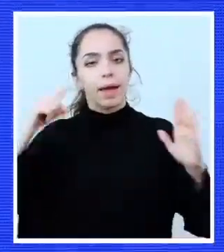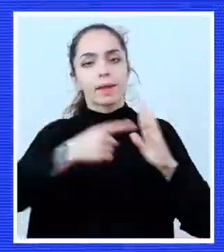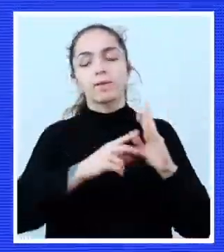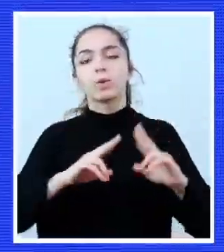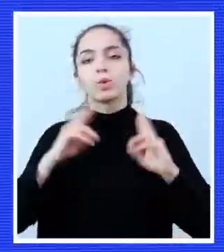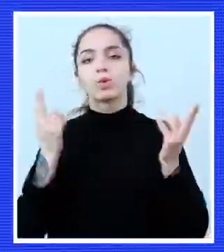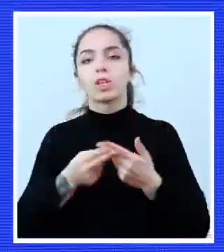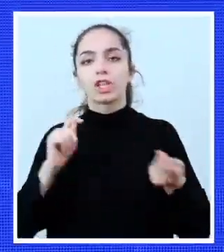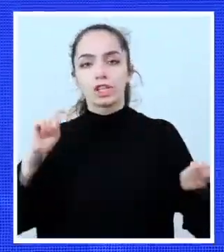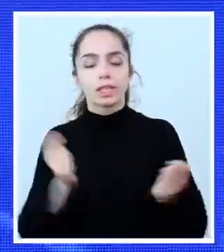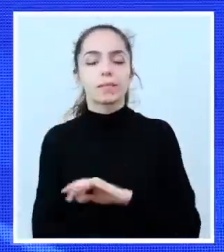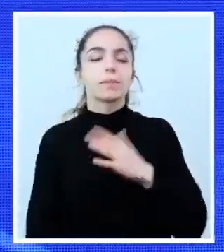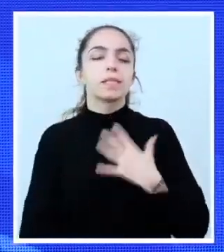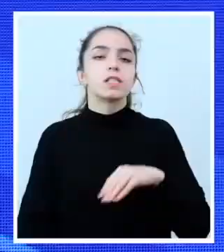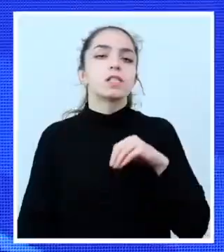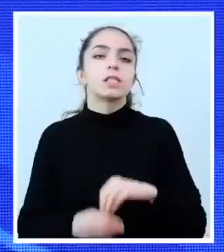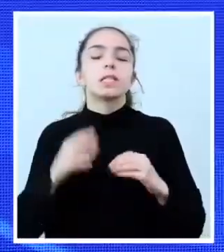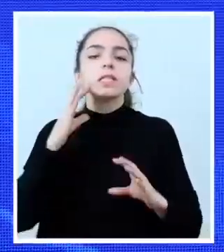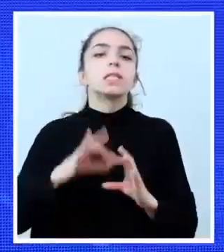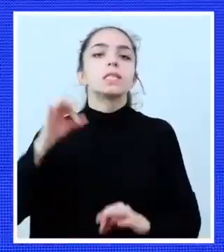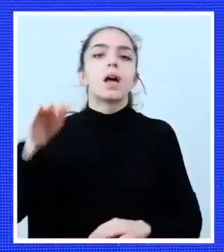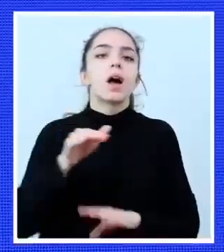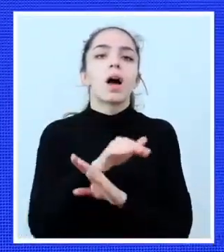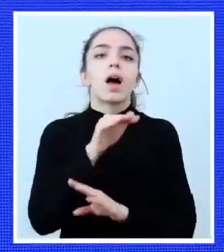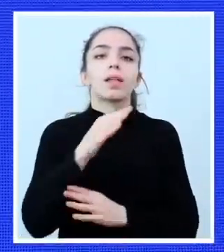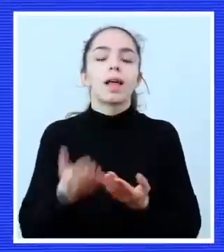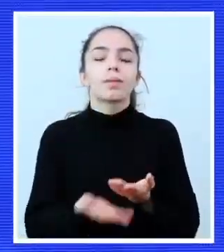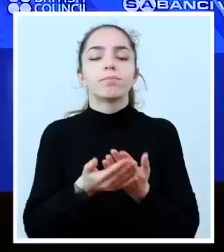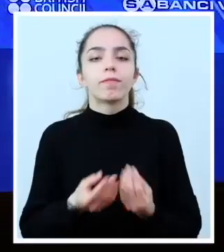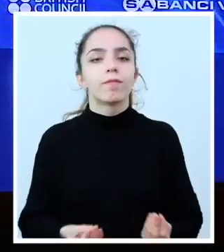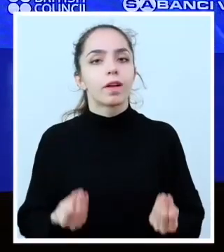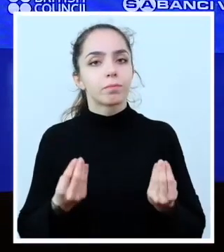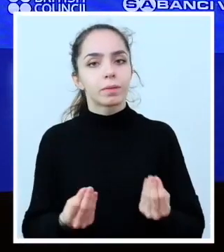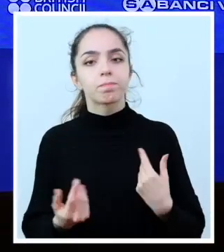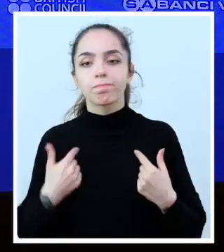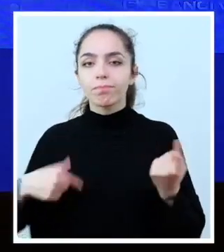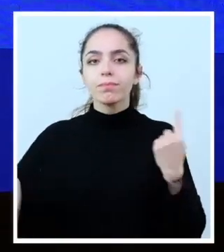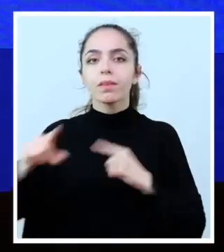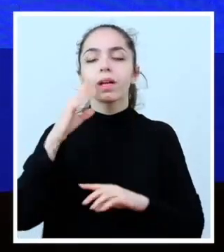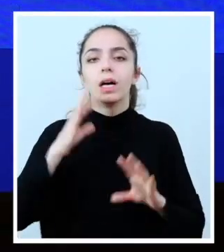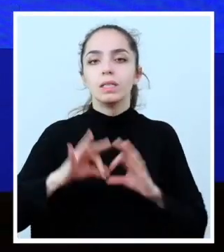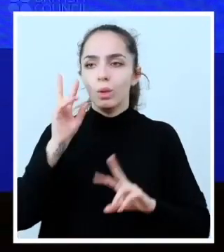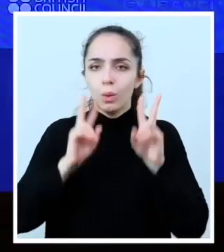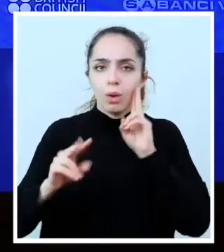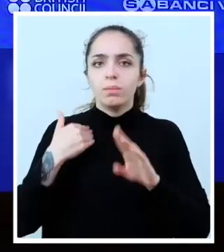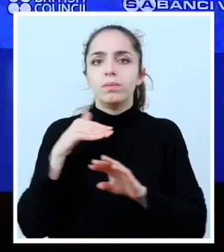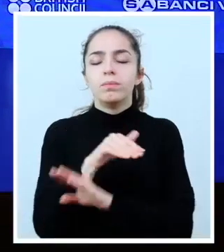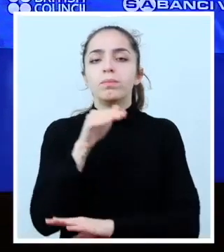Benim amacım dediğim gibi dünyayı değiştirmek istediğim için... insanların hayatına dokunmaktı çünkü çevremdeki insanlardan,